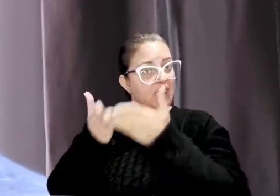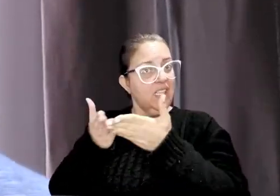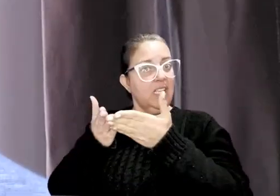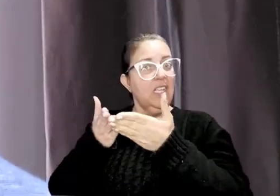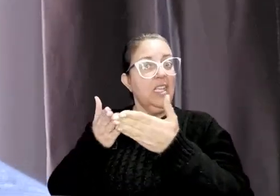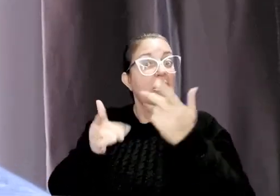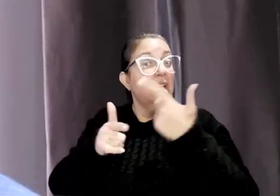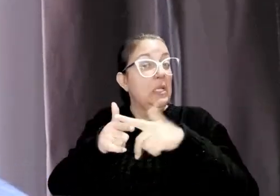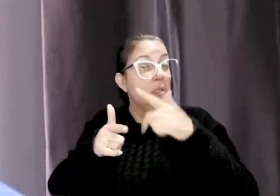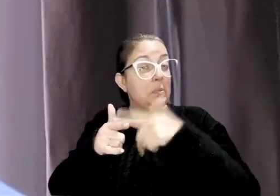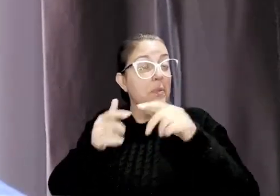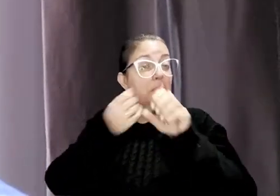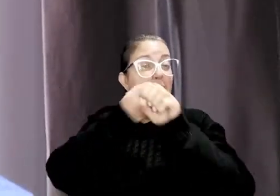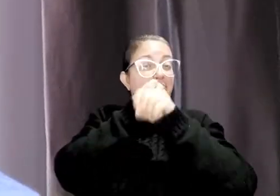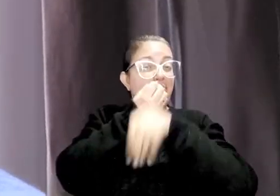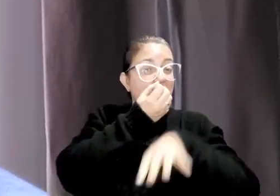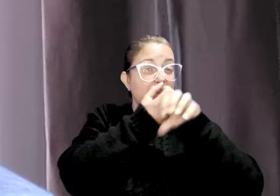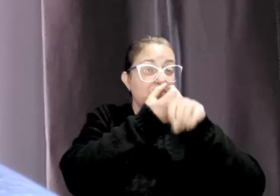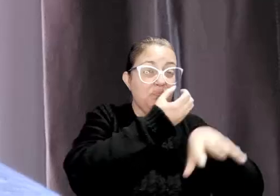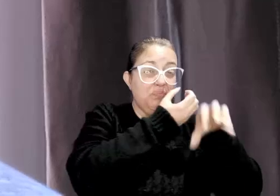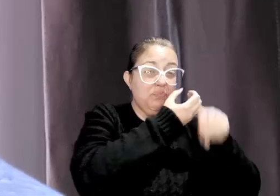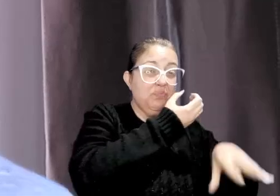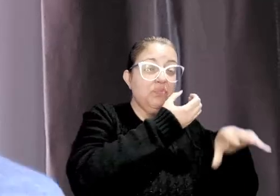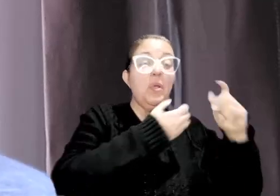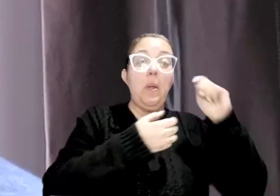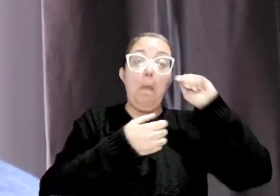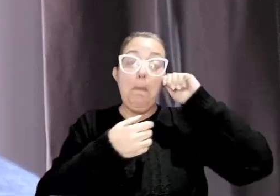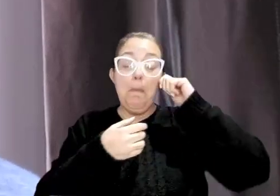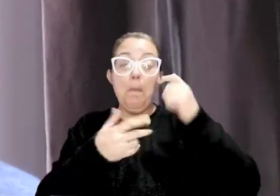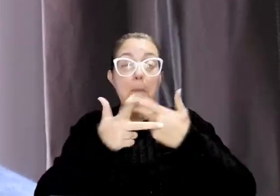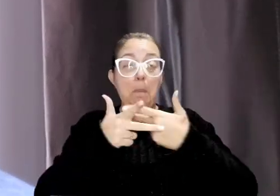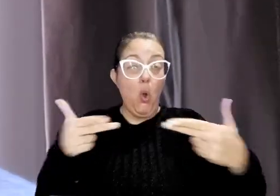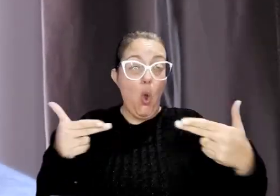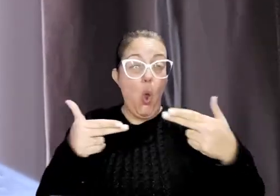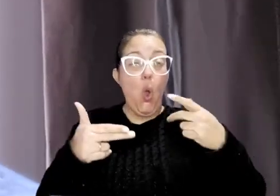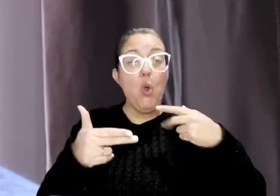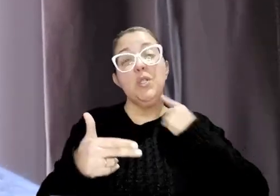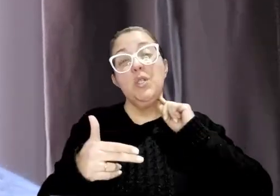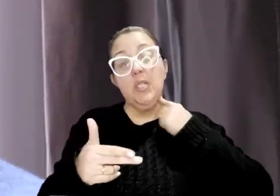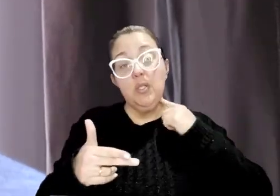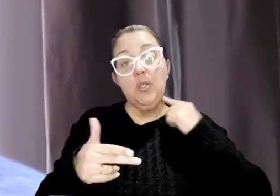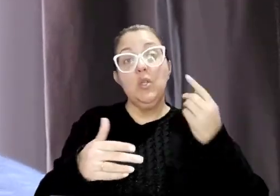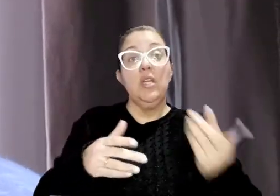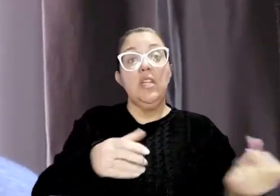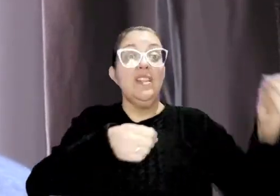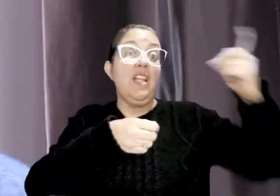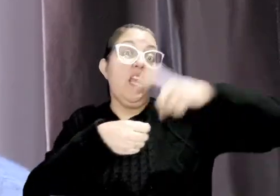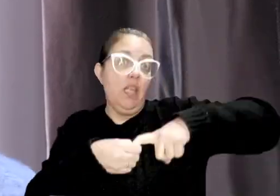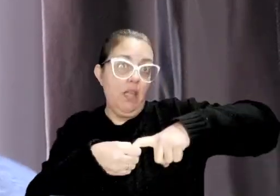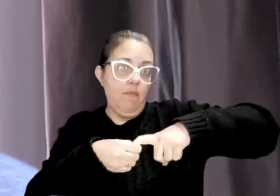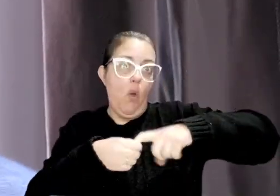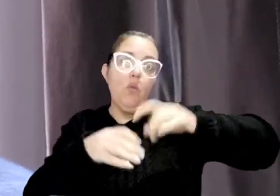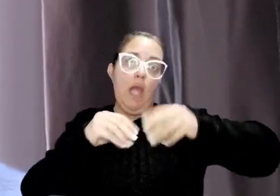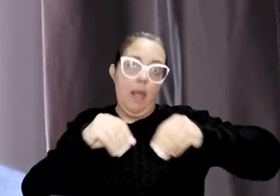pro pro continente pra Zona Costeira Então faz eh a indústria faz uso de embarcações né